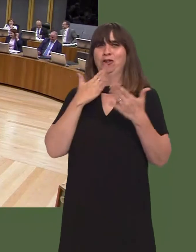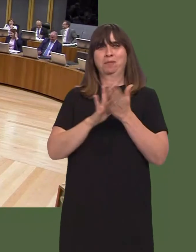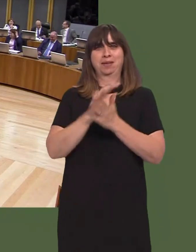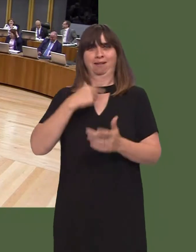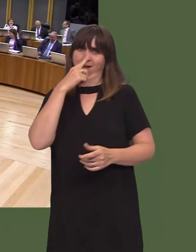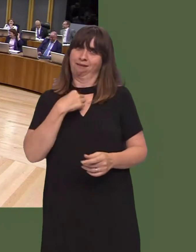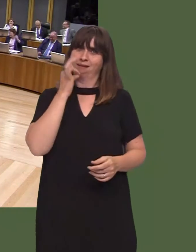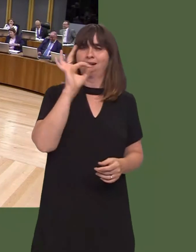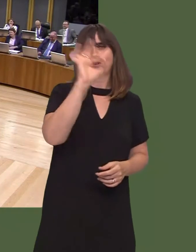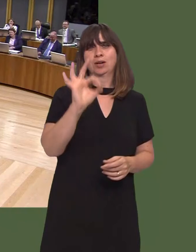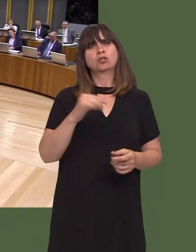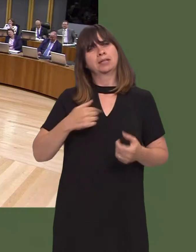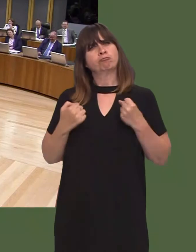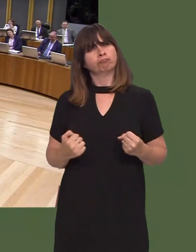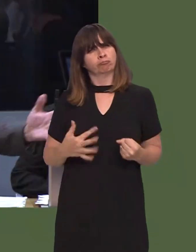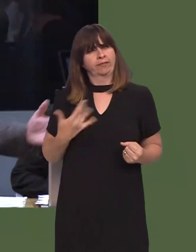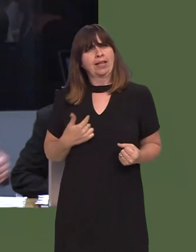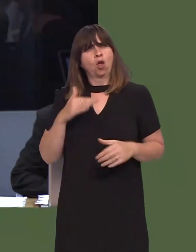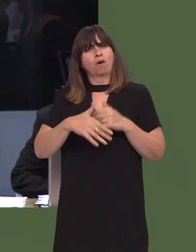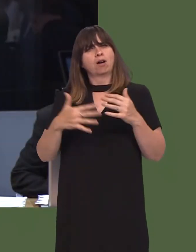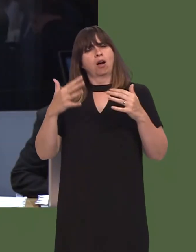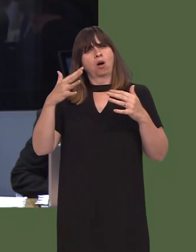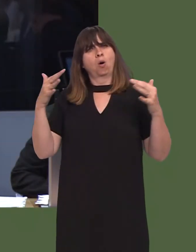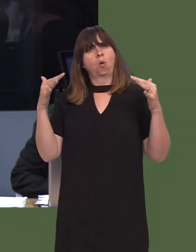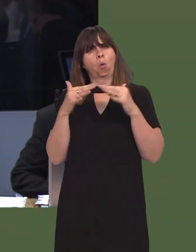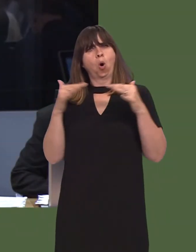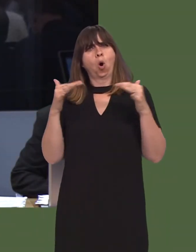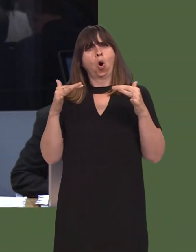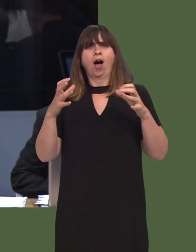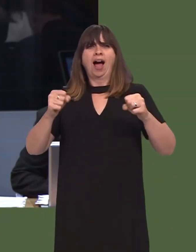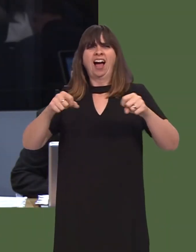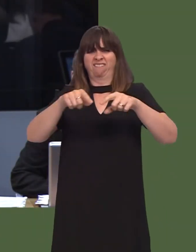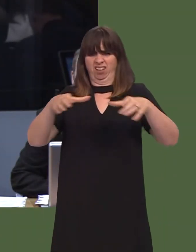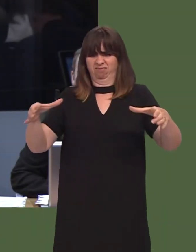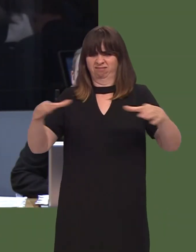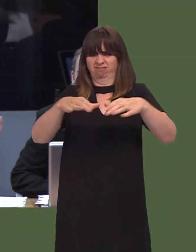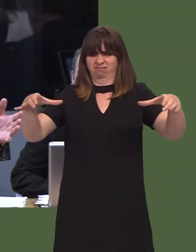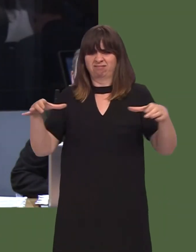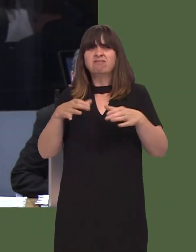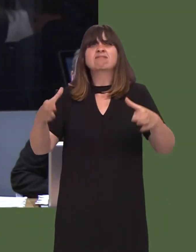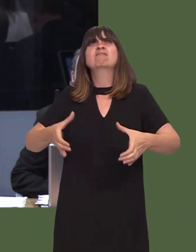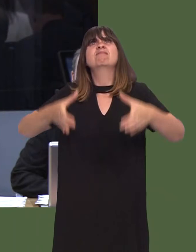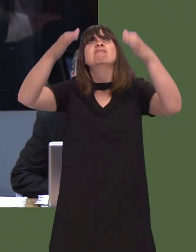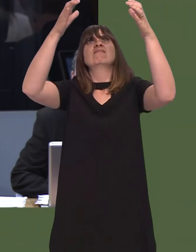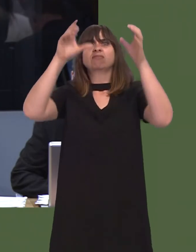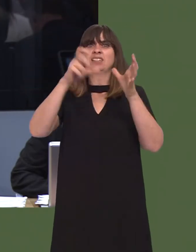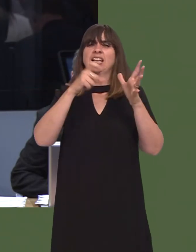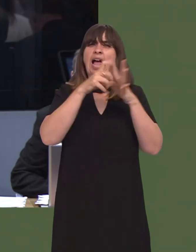rhyfel mawrómi wyddoch chi amdanyn nhwóar sgw‚r y pentref yn bethau syín cael eu gwarchod, ac mae Cadw yn gwneud gwaith arbennig yn eu gwarchod nhw.